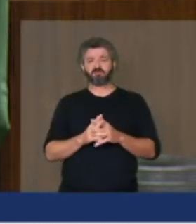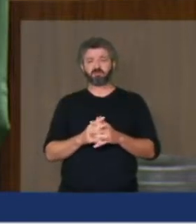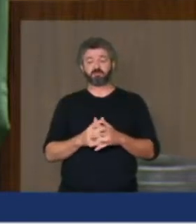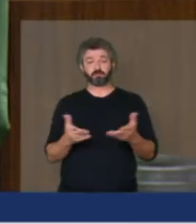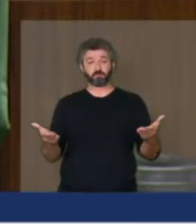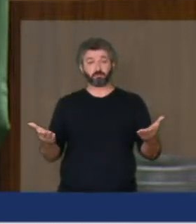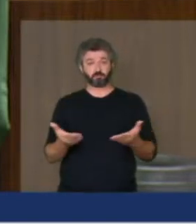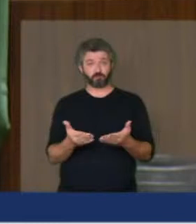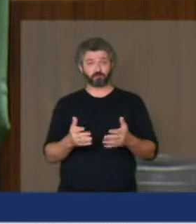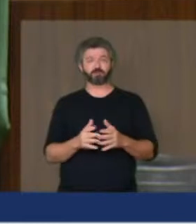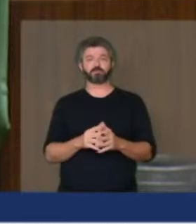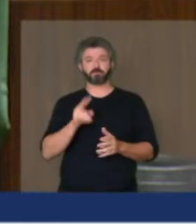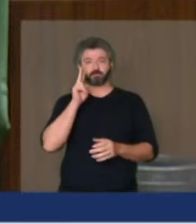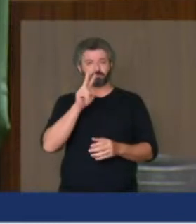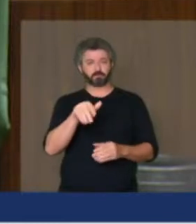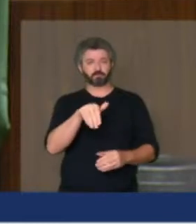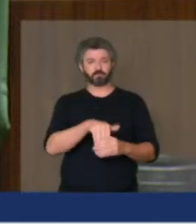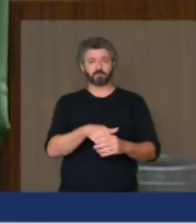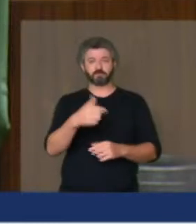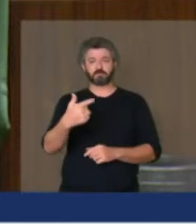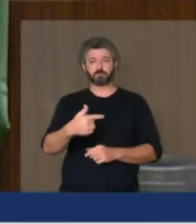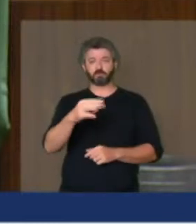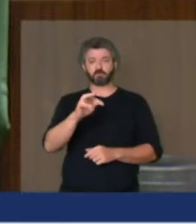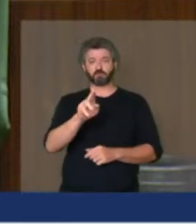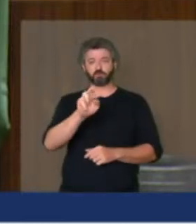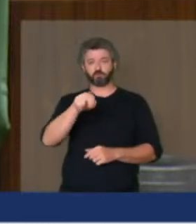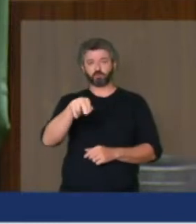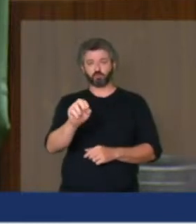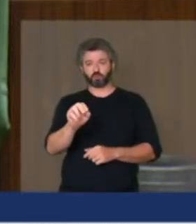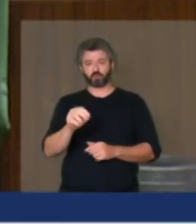VOTAÇÃO EM SEGUNDO TURNO SEMANA PASSADA POR DUAS OPORTUNIDADES UTILIZO E O OS MICROFONES DESTE PARLAMENTO